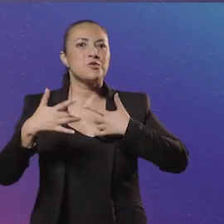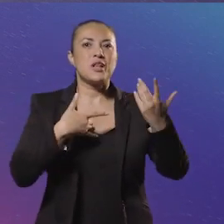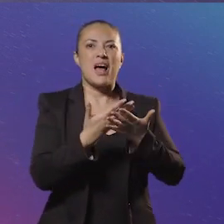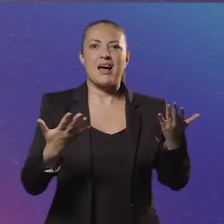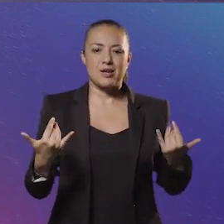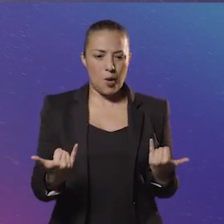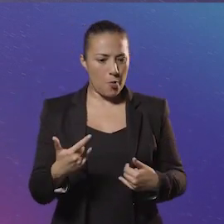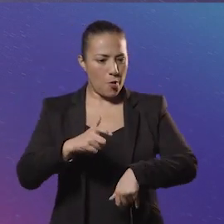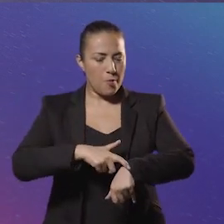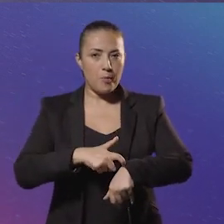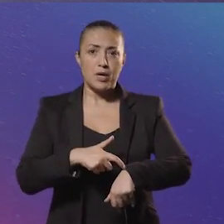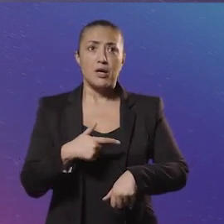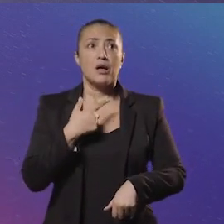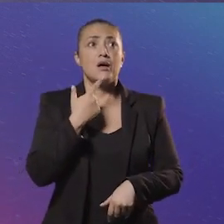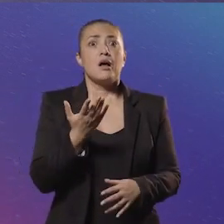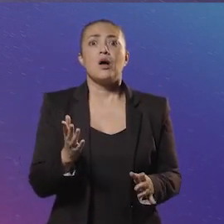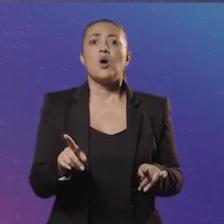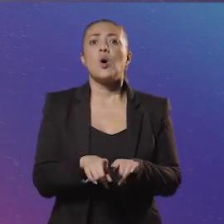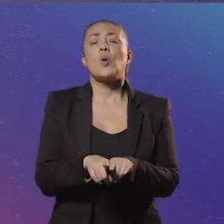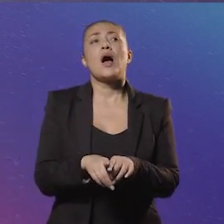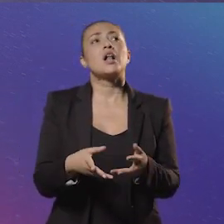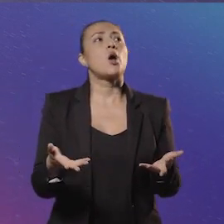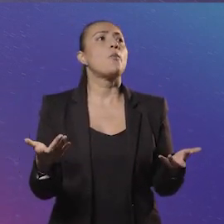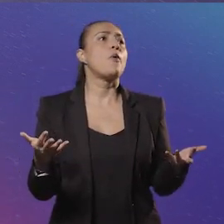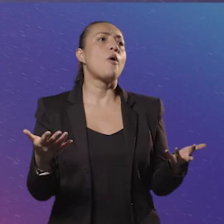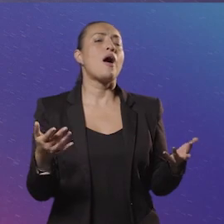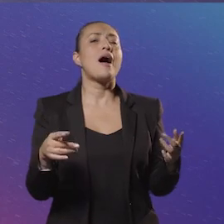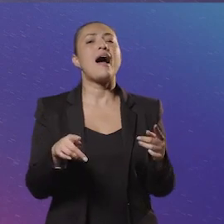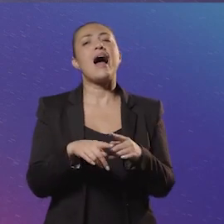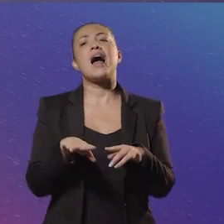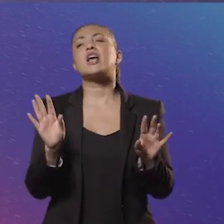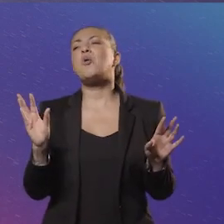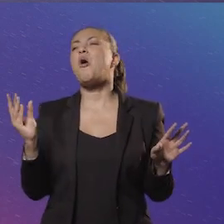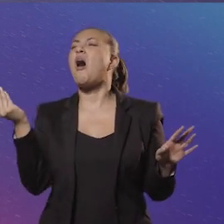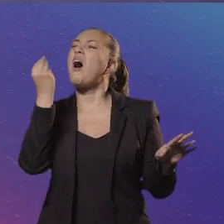el momento en el que estás y no me refiero como a esta cosa ahí toda light y ligera